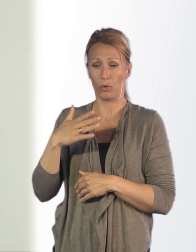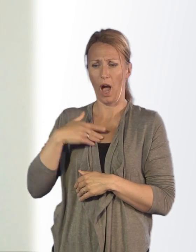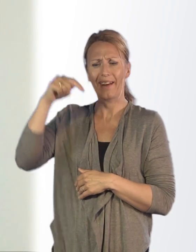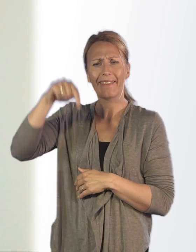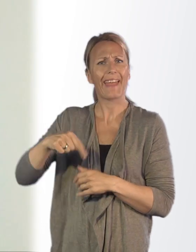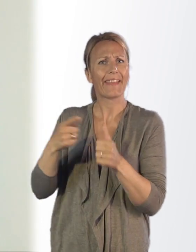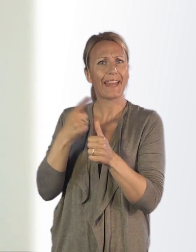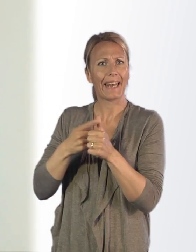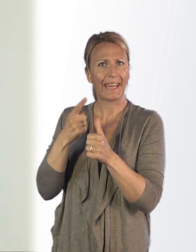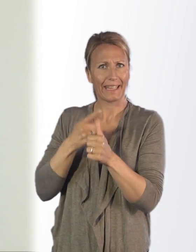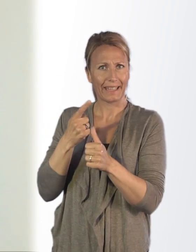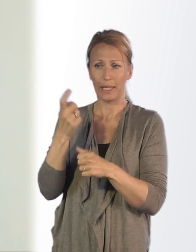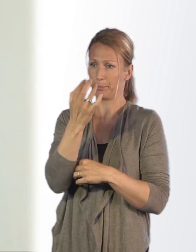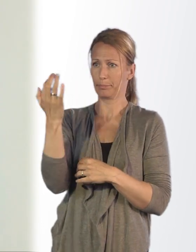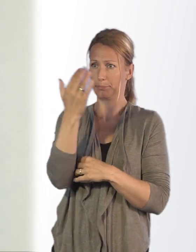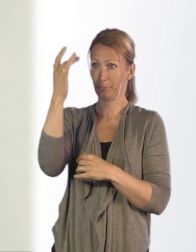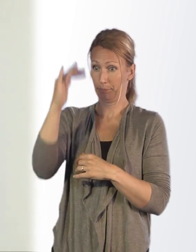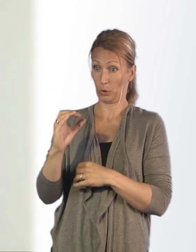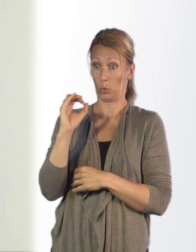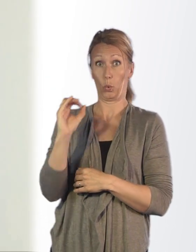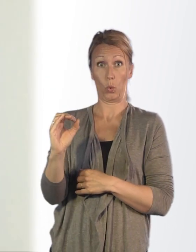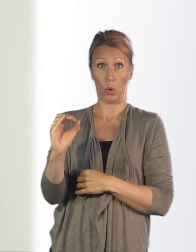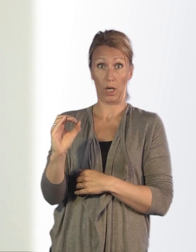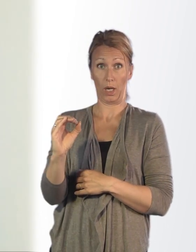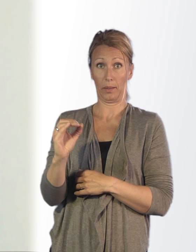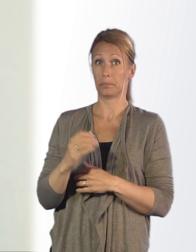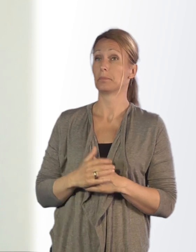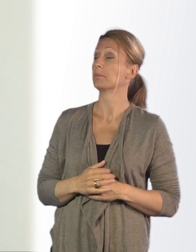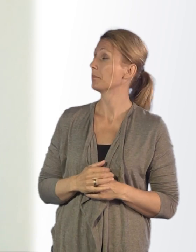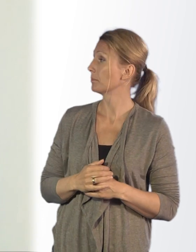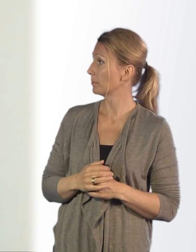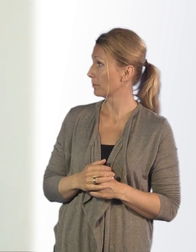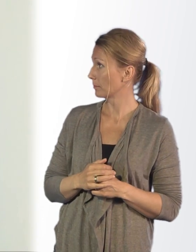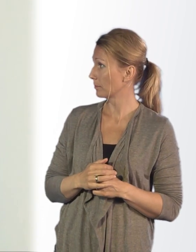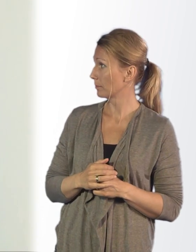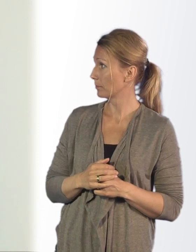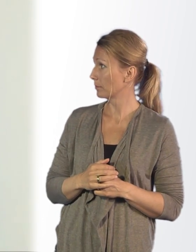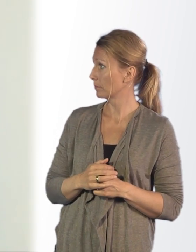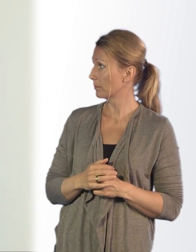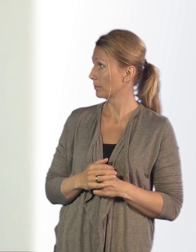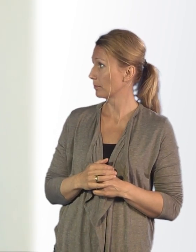Det er greit å bruke nedtelling på mobiltelefonen.